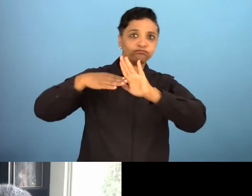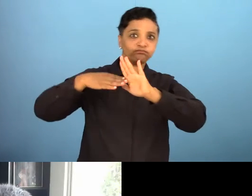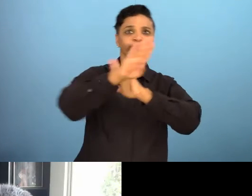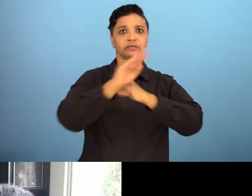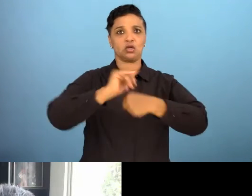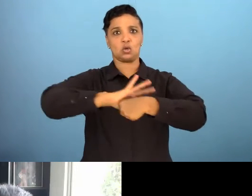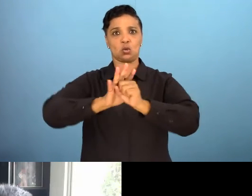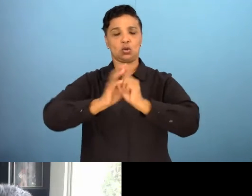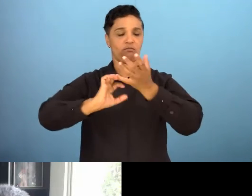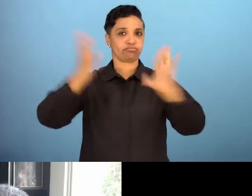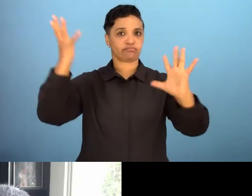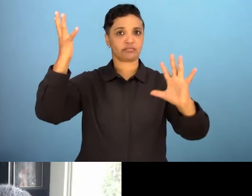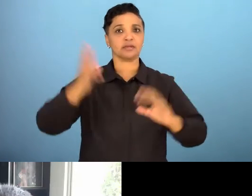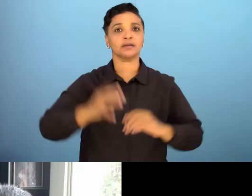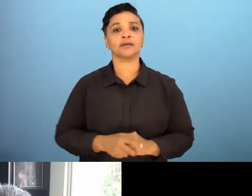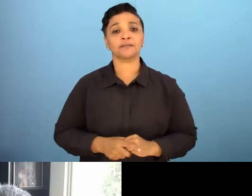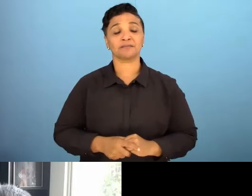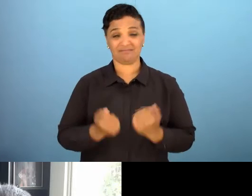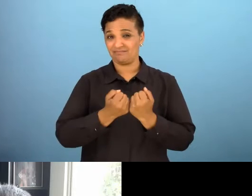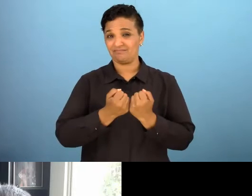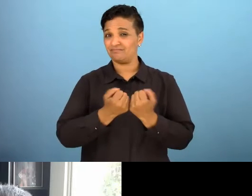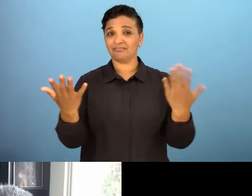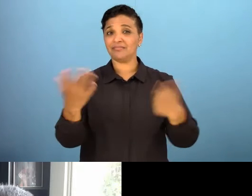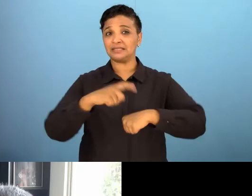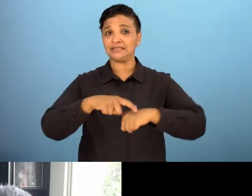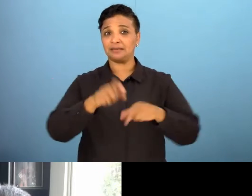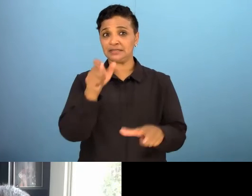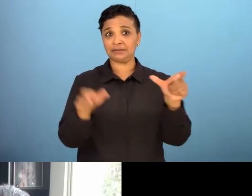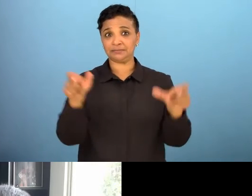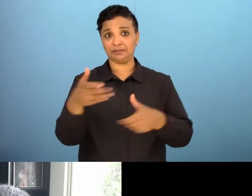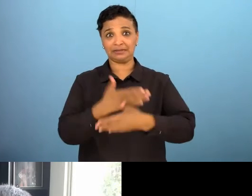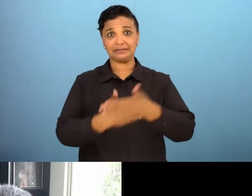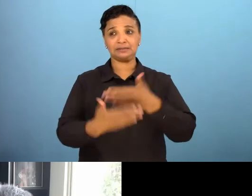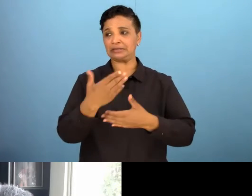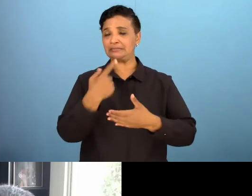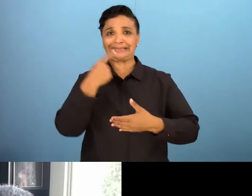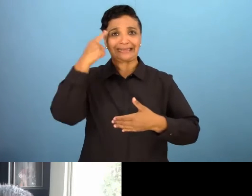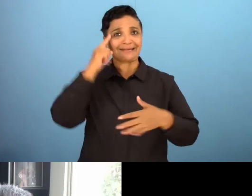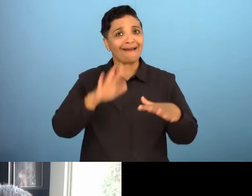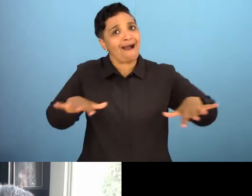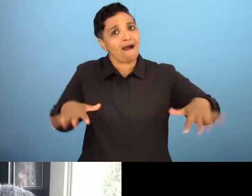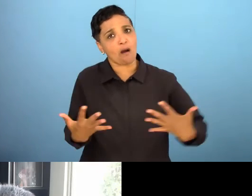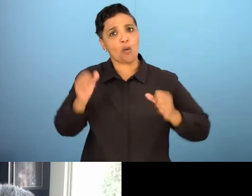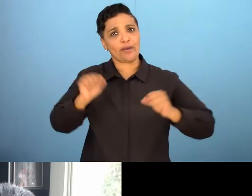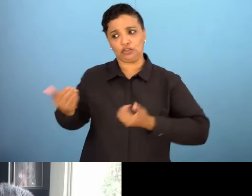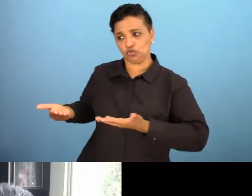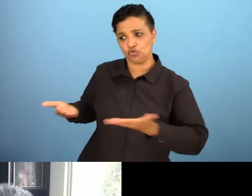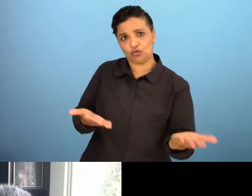proteger y ayudar a las personas con discapacidad durante el pico del COVID-19.